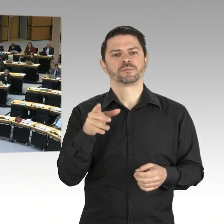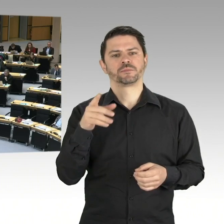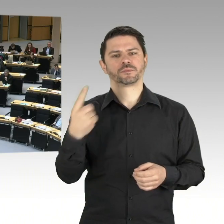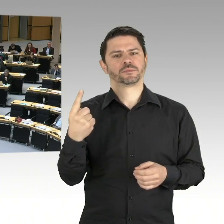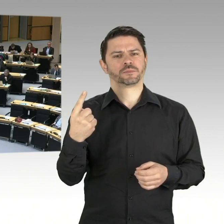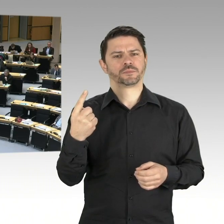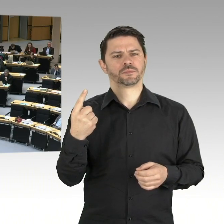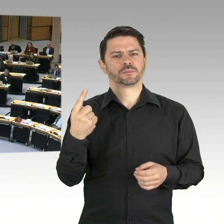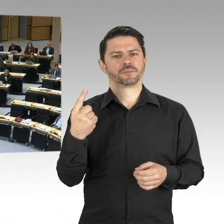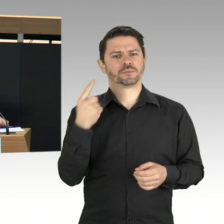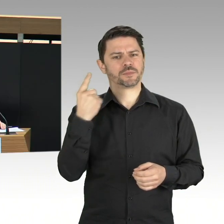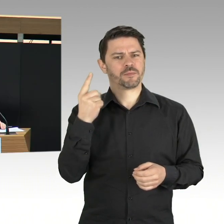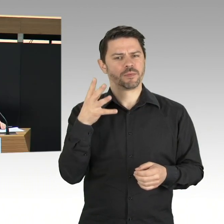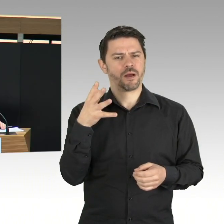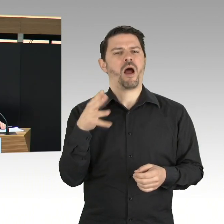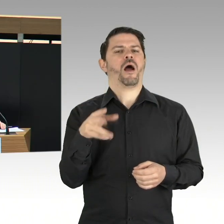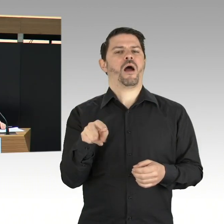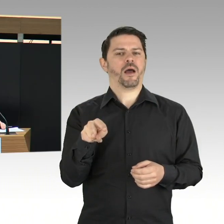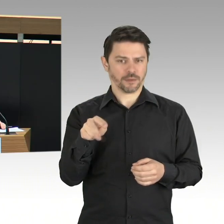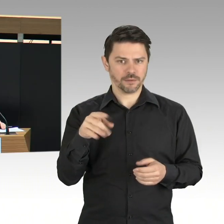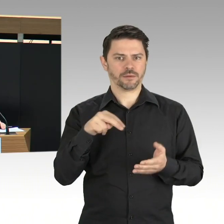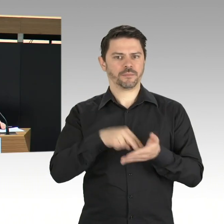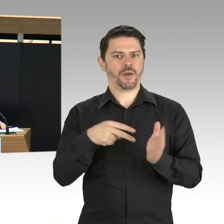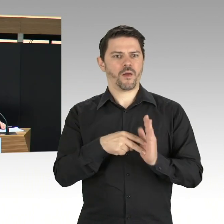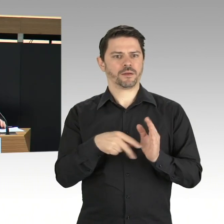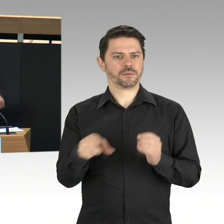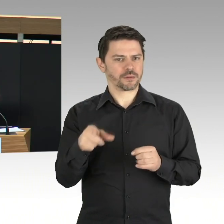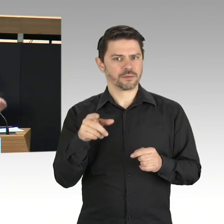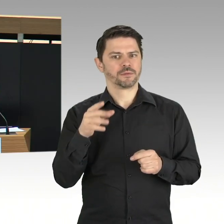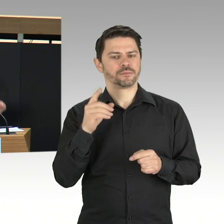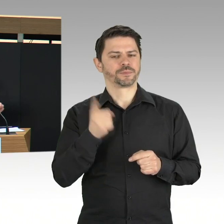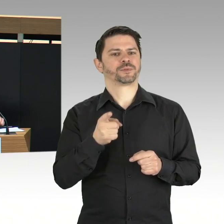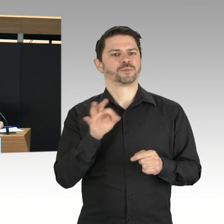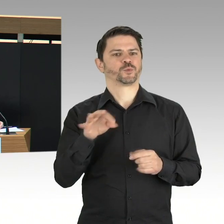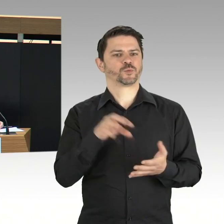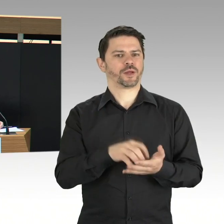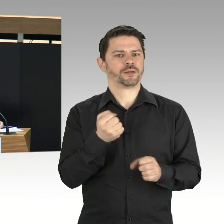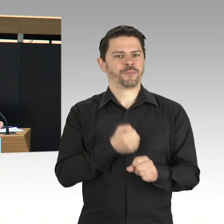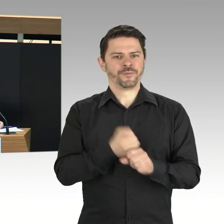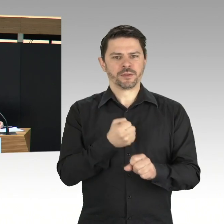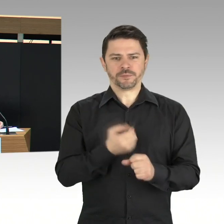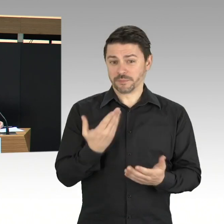was bringt es Berlin, wenn hier viel Profit erwirtschaftet wird? Die ganze Zeche aber die Berlinerinnen und Berliner zahlen